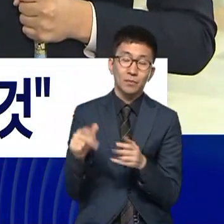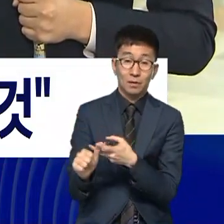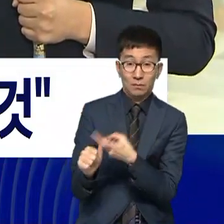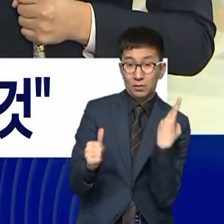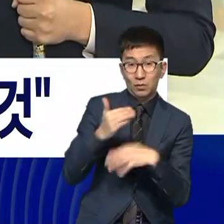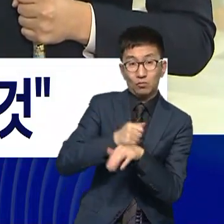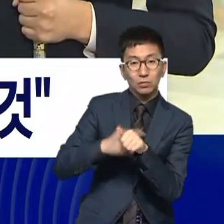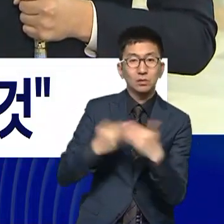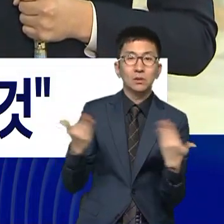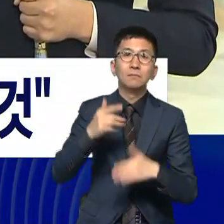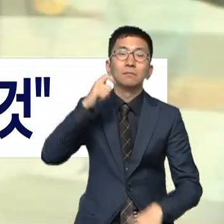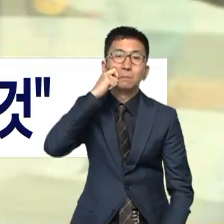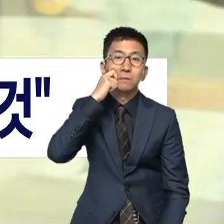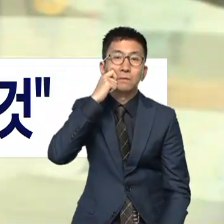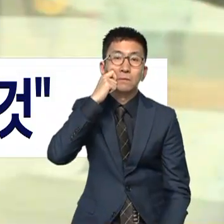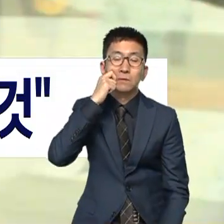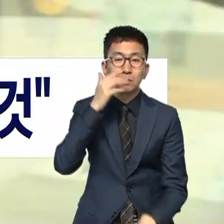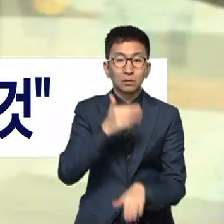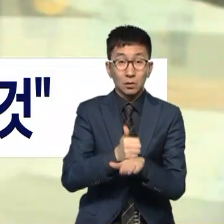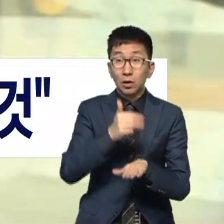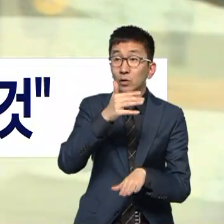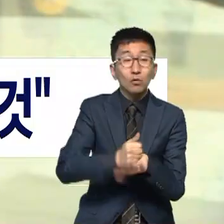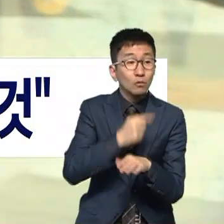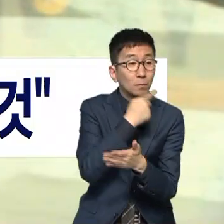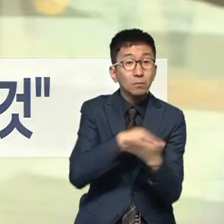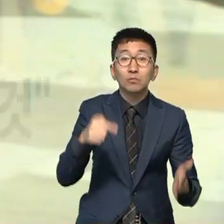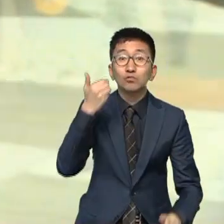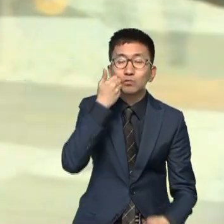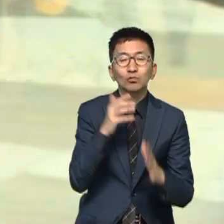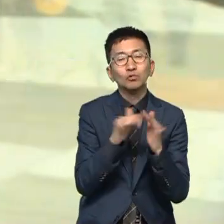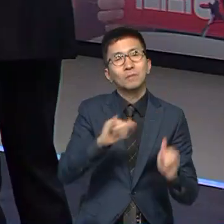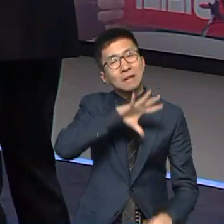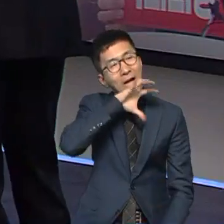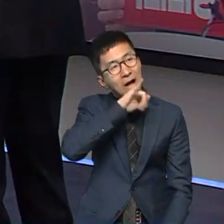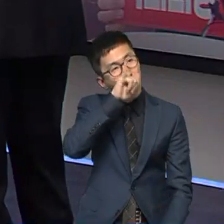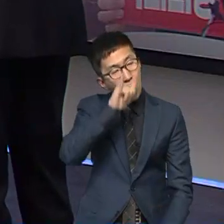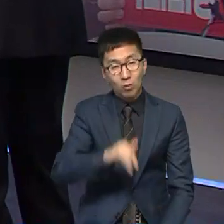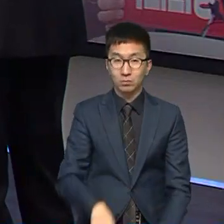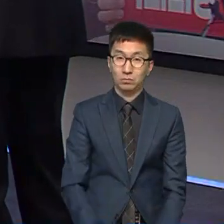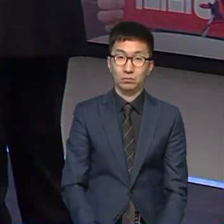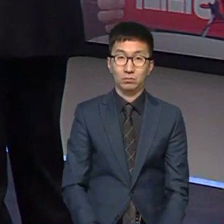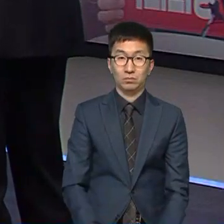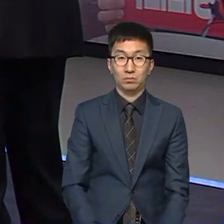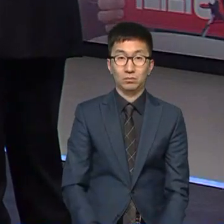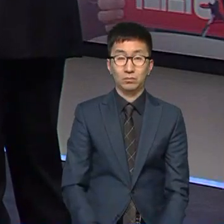국민의힘이 피해를 보게 된다고 주장하고 있습니다. (앵커) 사실 지금 시급한 게 예산안이잖아요.